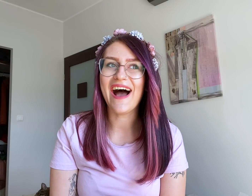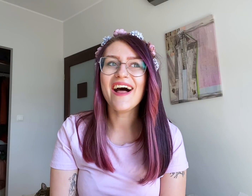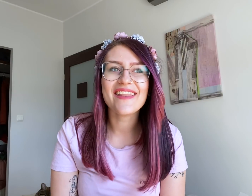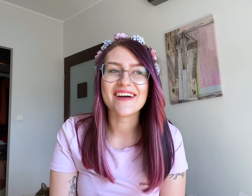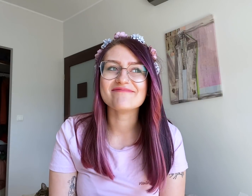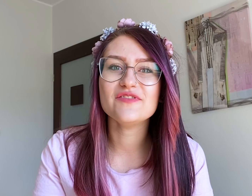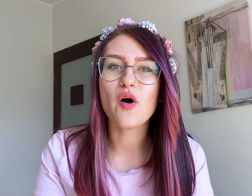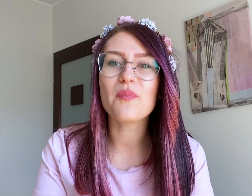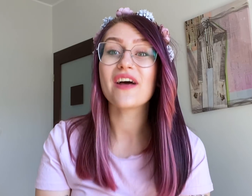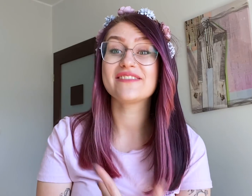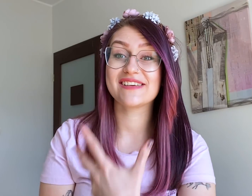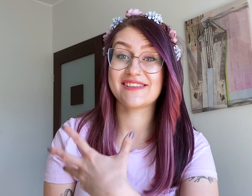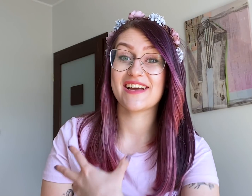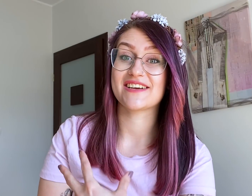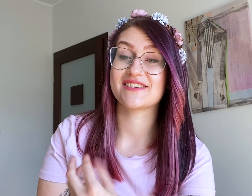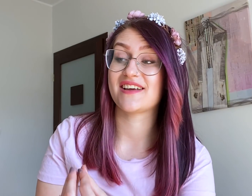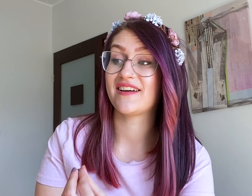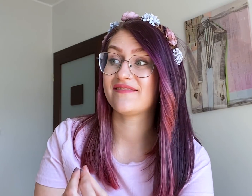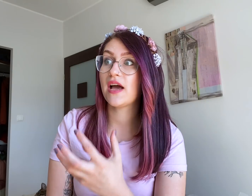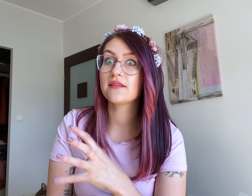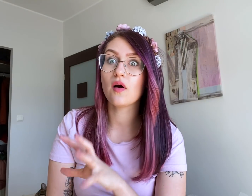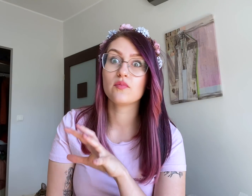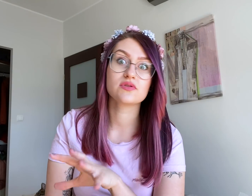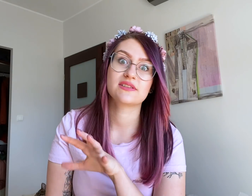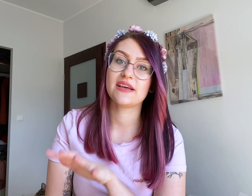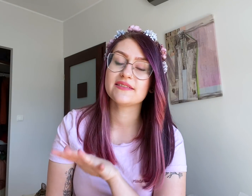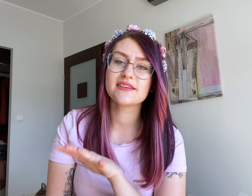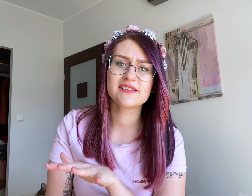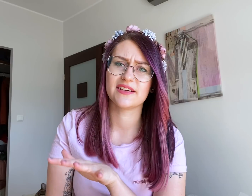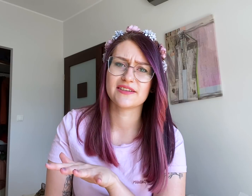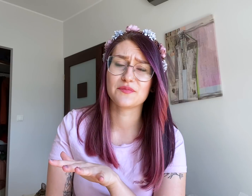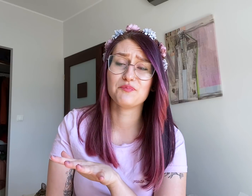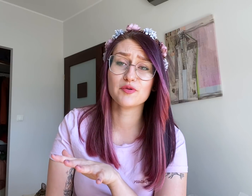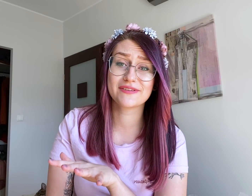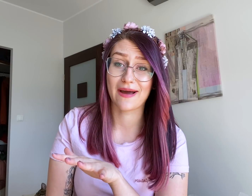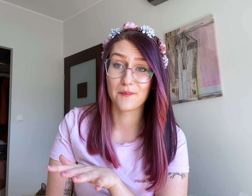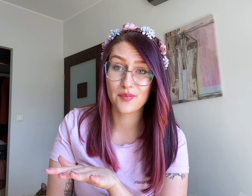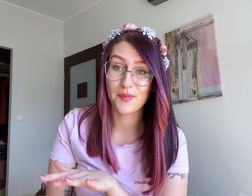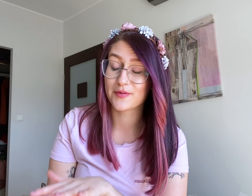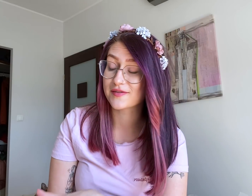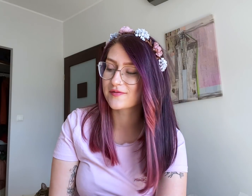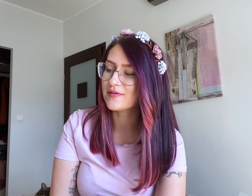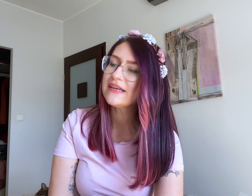ale no prawda jest taka, że ten obóz, ten tydzień, ten boot camp po prostu,